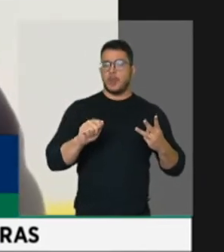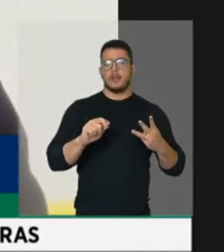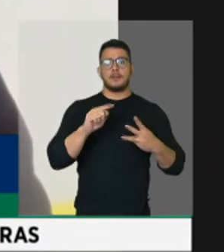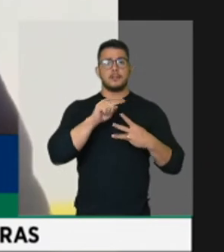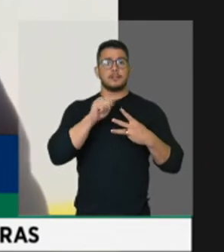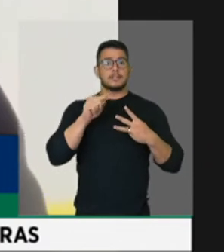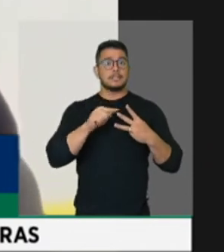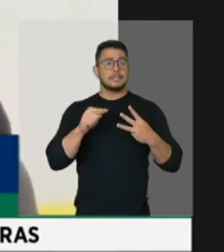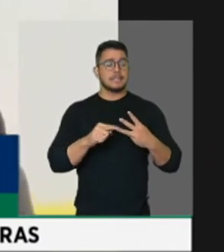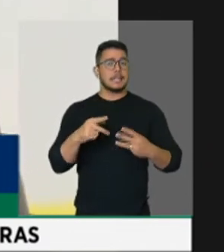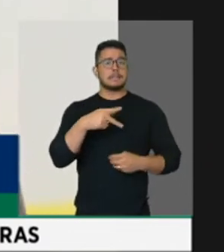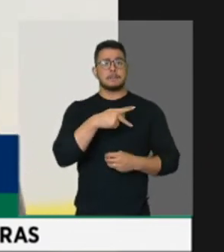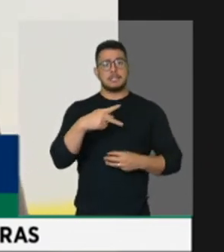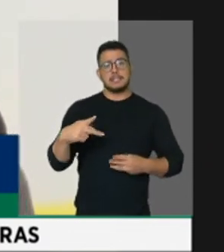VARGAS, JANGO E BRIZOLA.